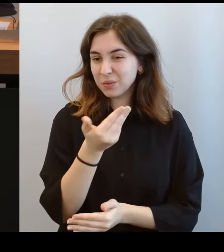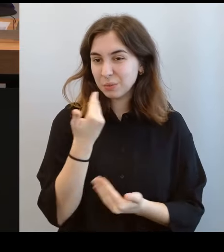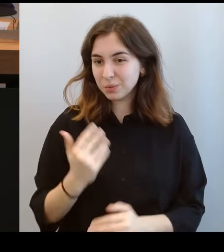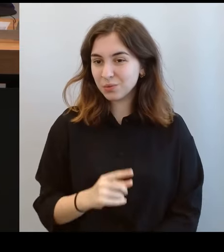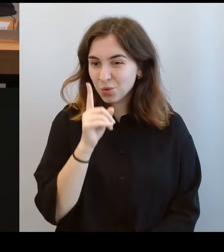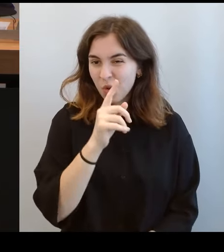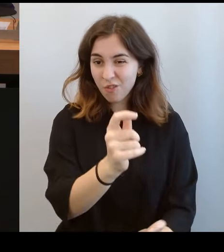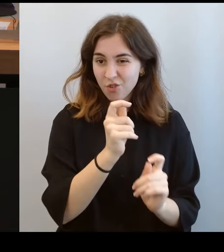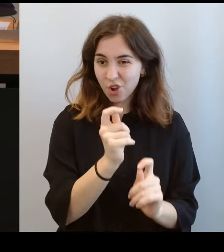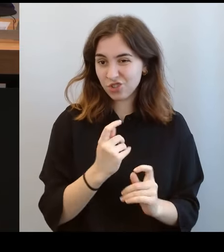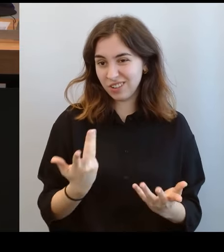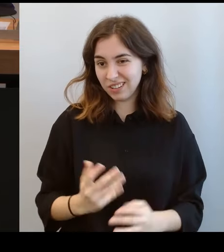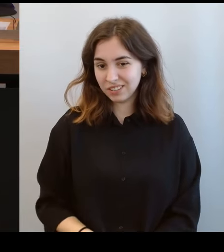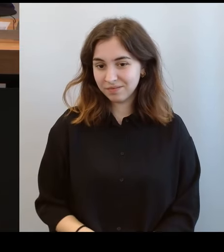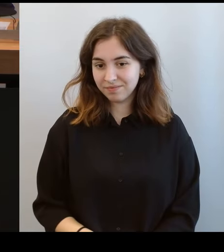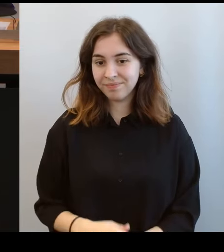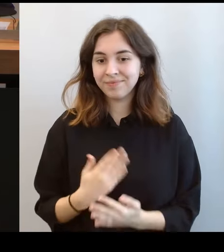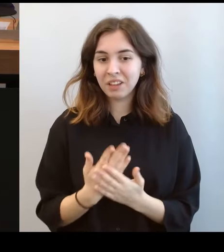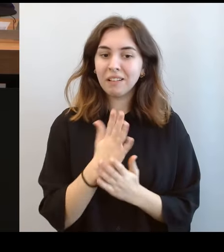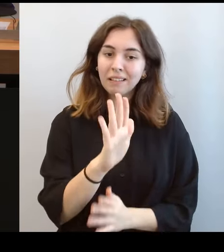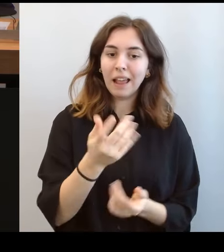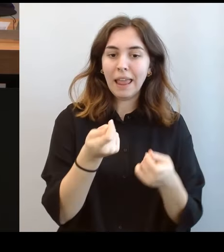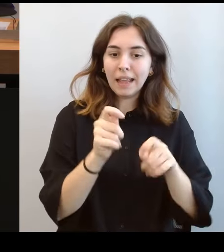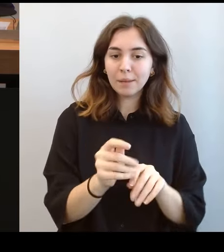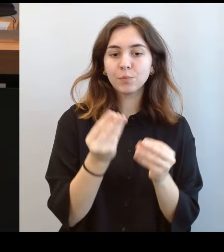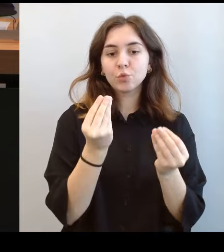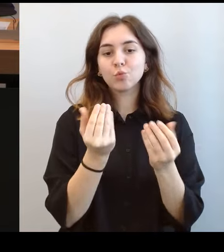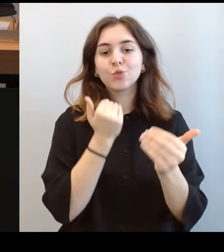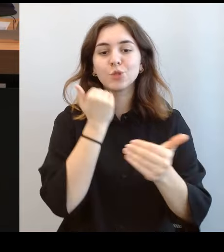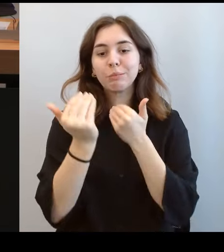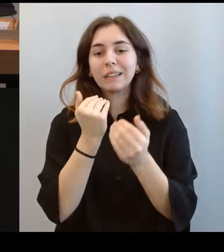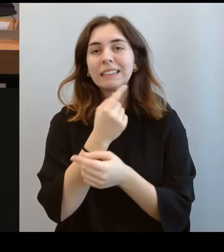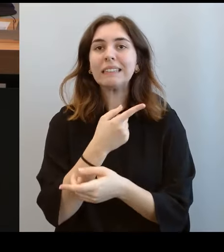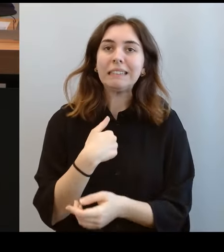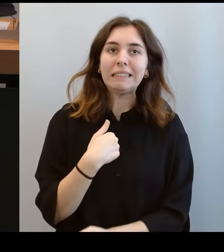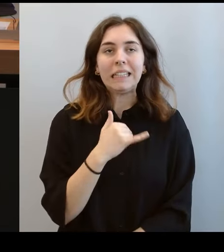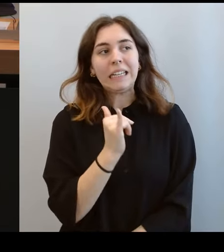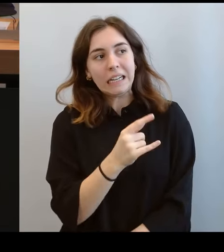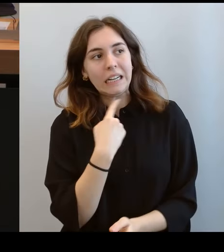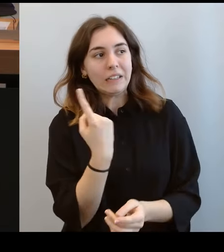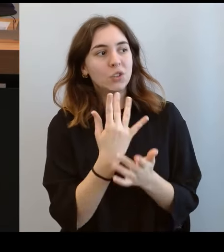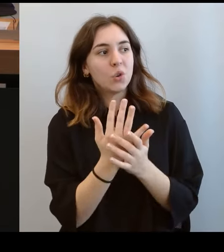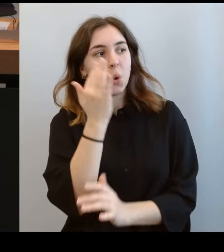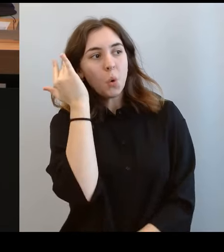Ja, wir haben geguckt, ob wir irgendwo Ersatzflächen finden können. Aber sowohl die Senatsjustizverwaltung damals und